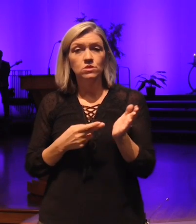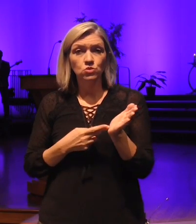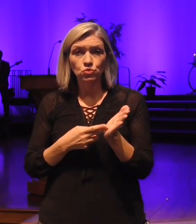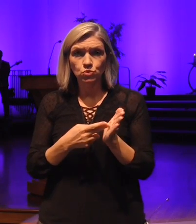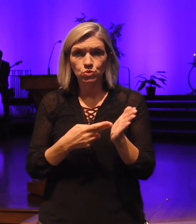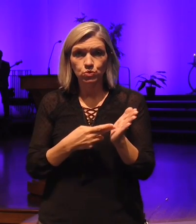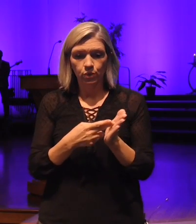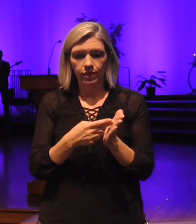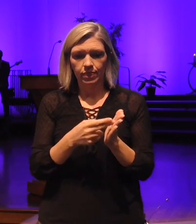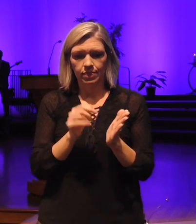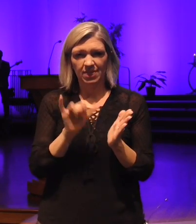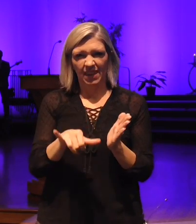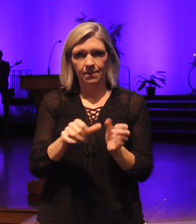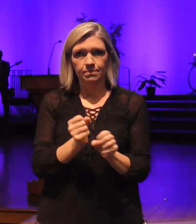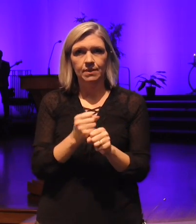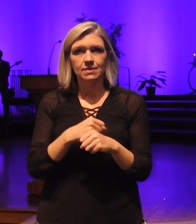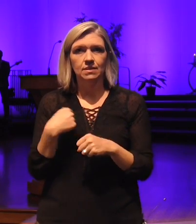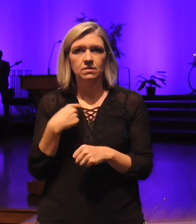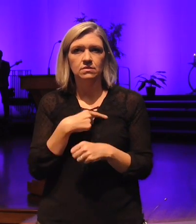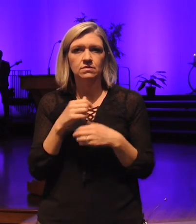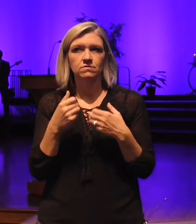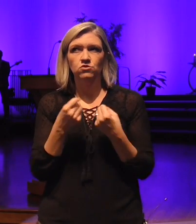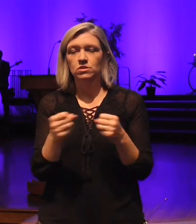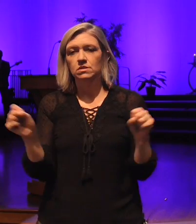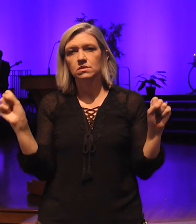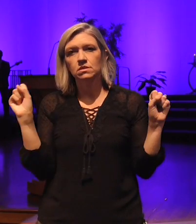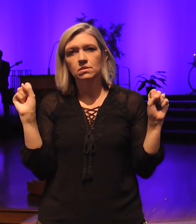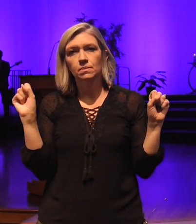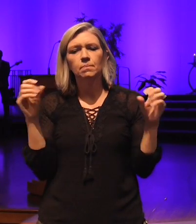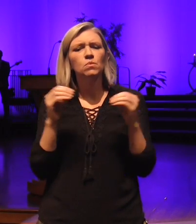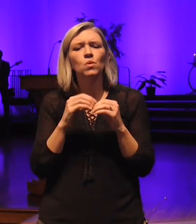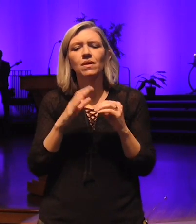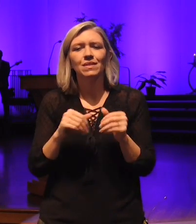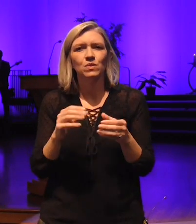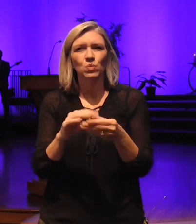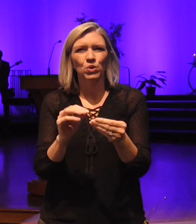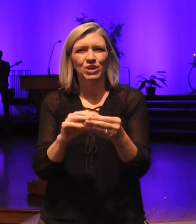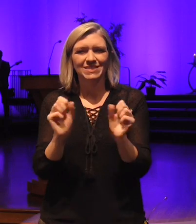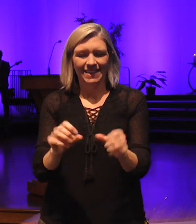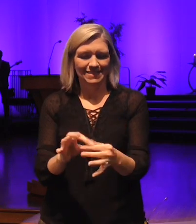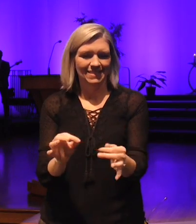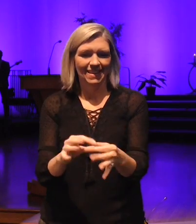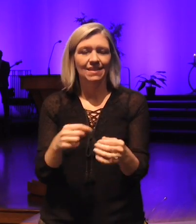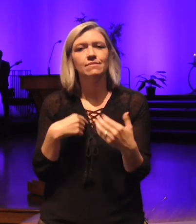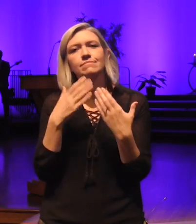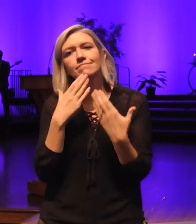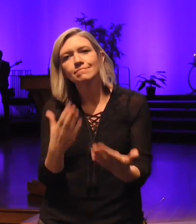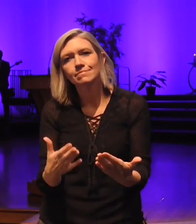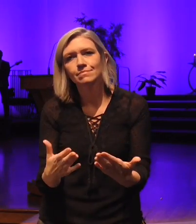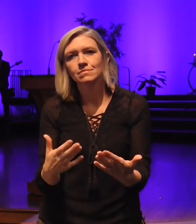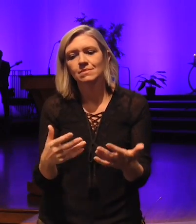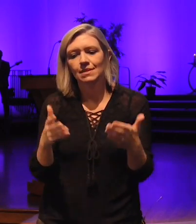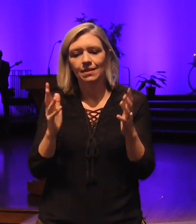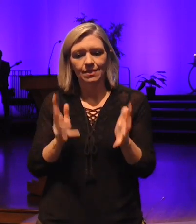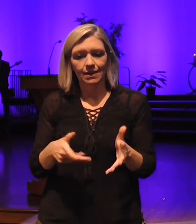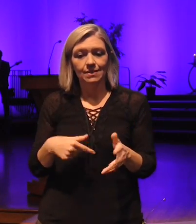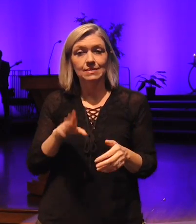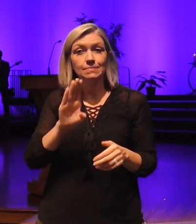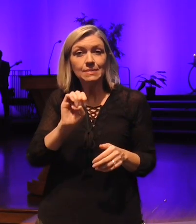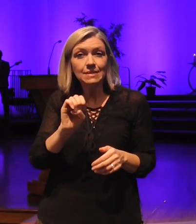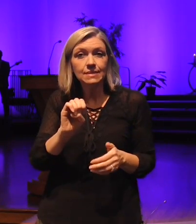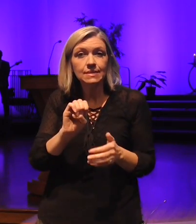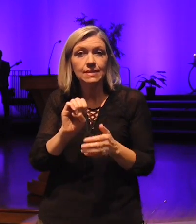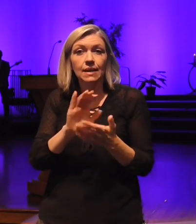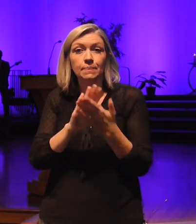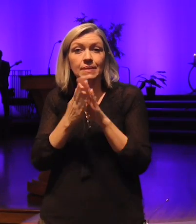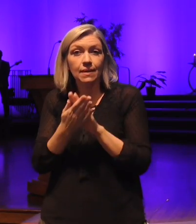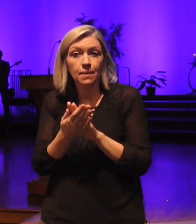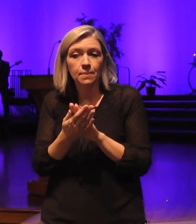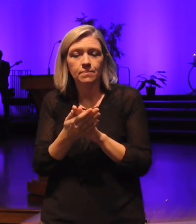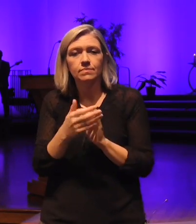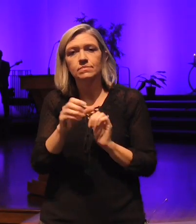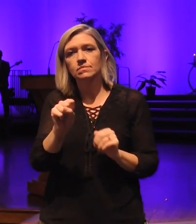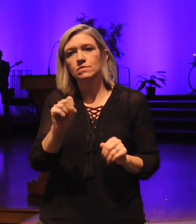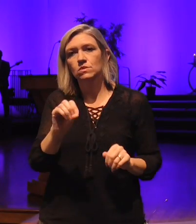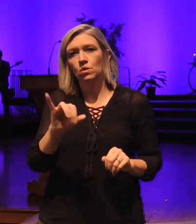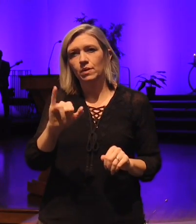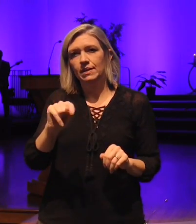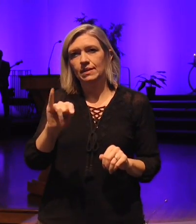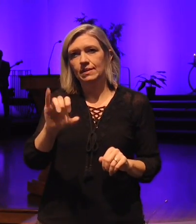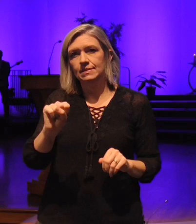libres para esto en más de lo que las palabras pueden decir doy gracias dejamos que esto sea y lleguemos a ser y así es y